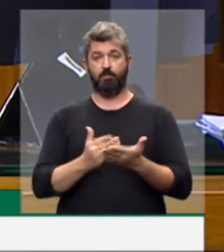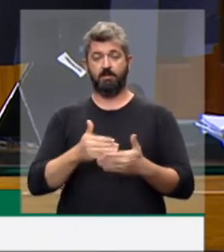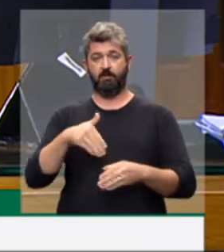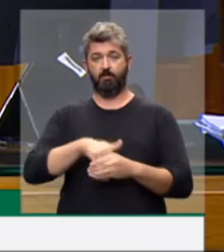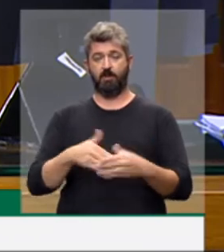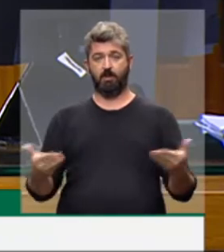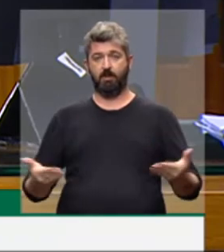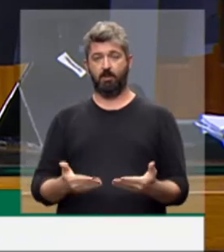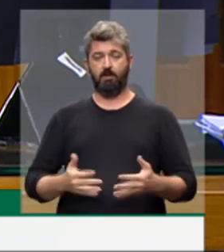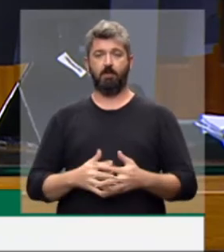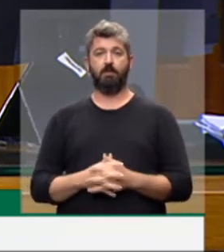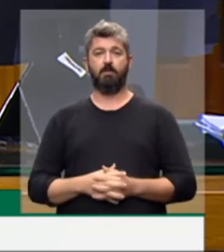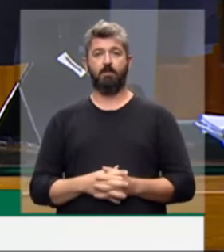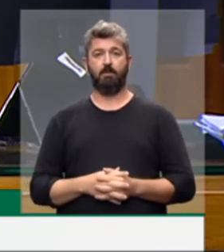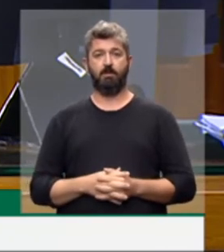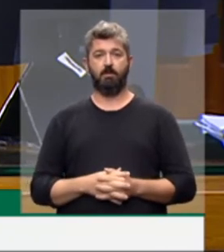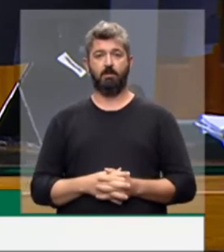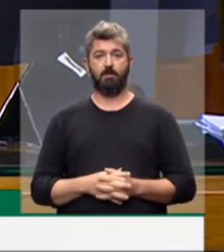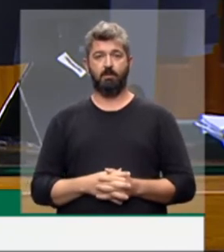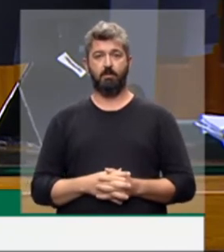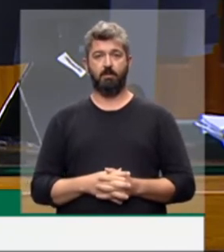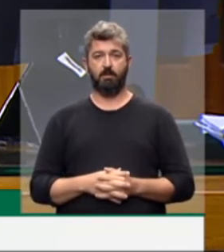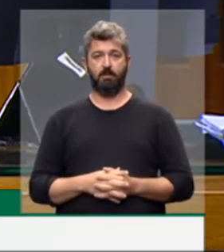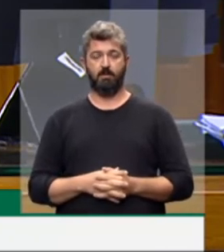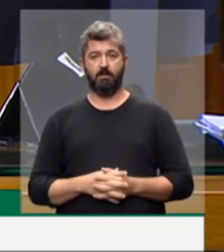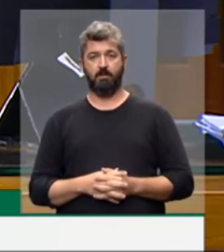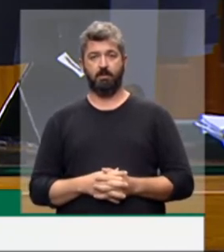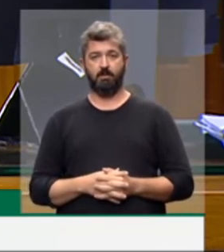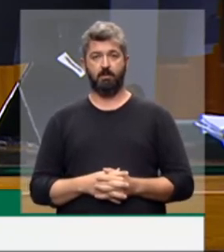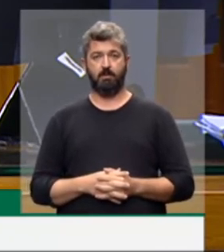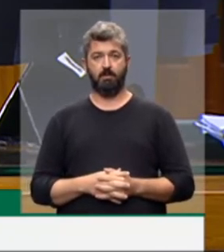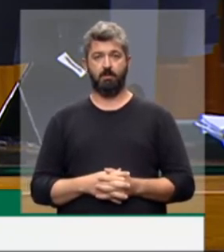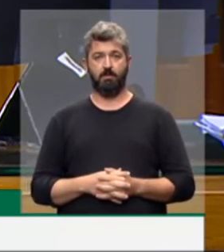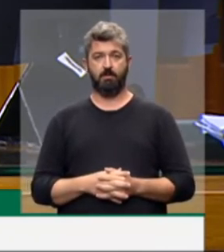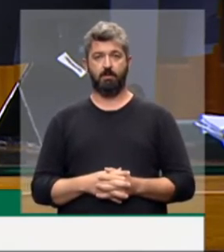[PRESIDENTE]: PT NÃO. PASSA-SE A... INICIADA A